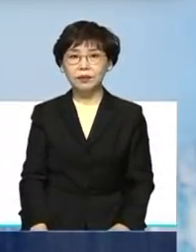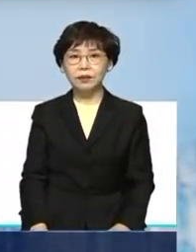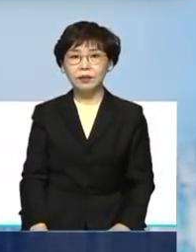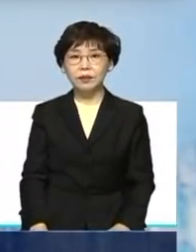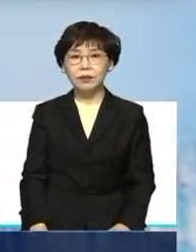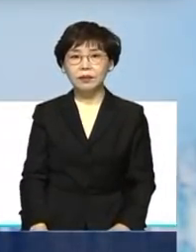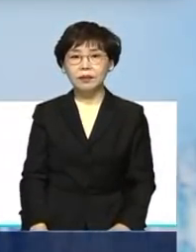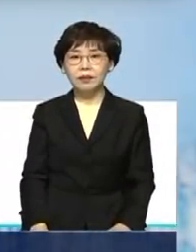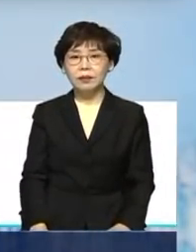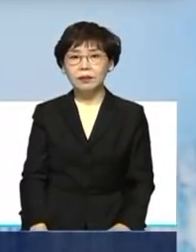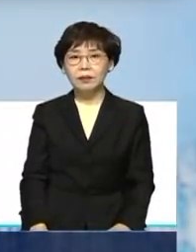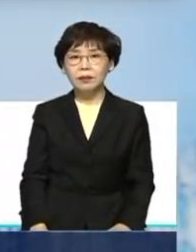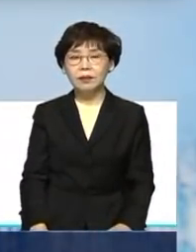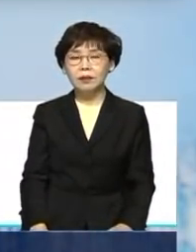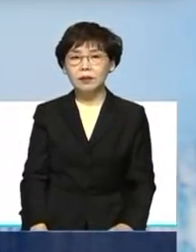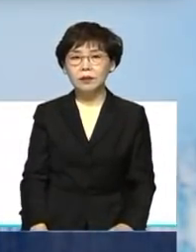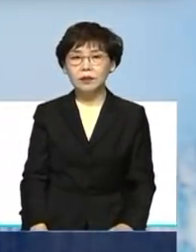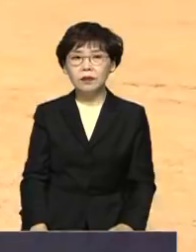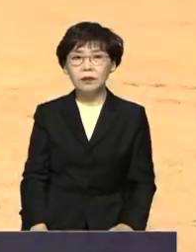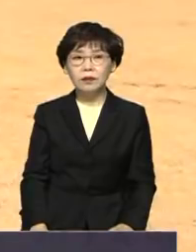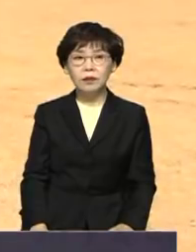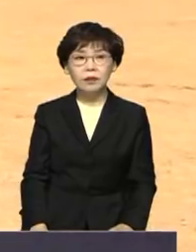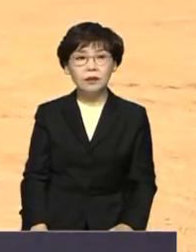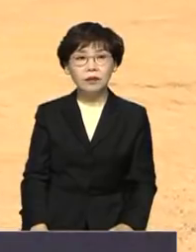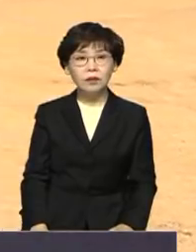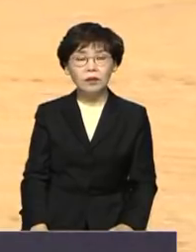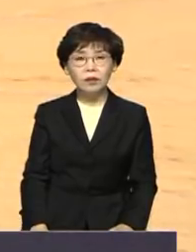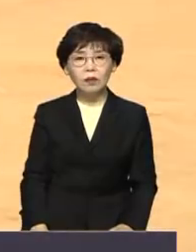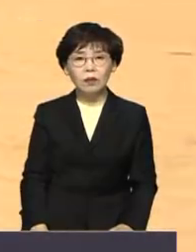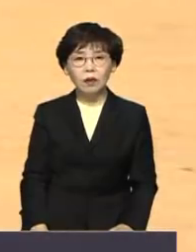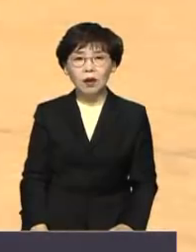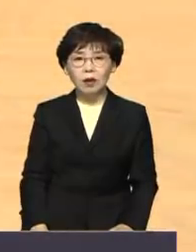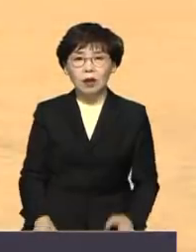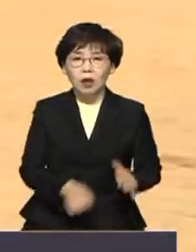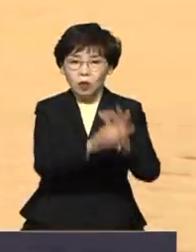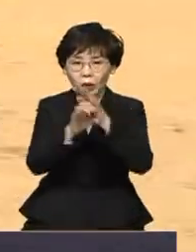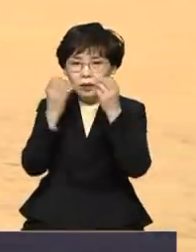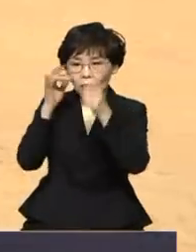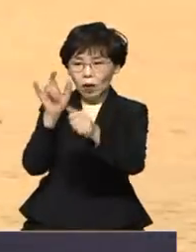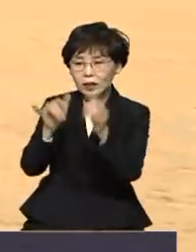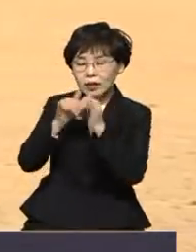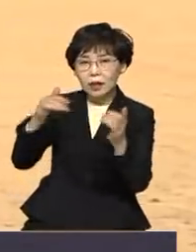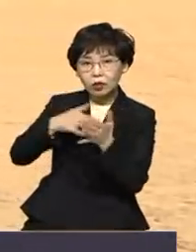정다은 기자가 취재했습니다. (기자) 코로나19 신규 확진자는 어제 9만